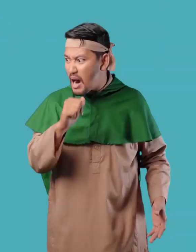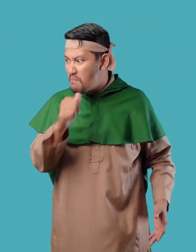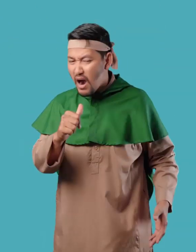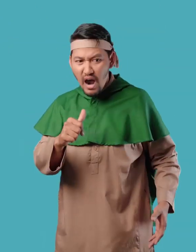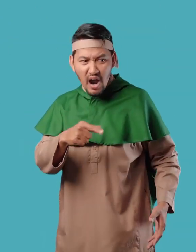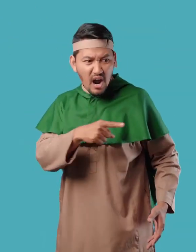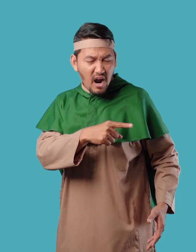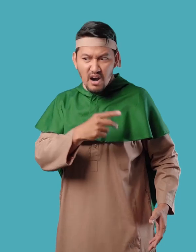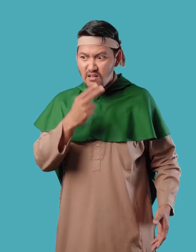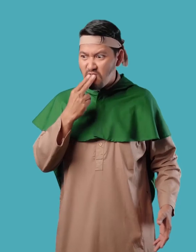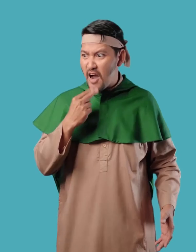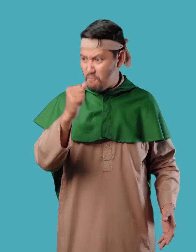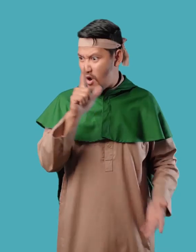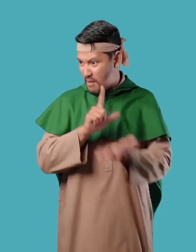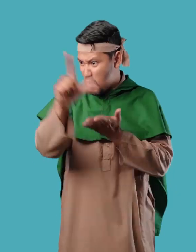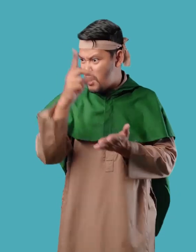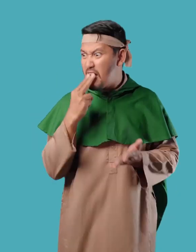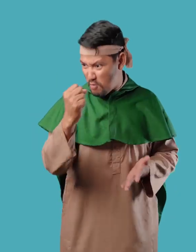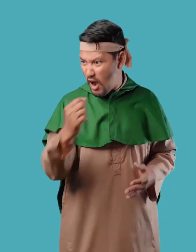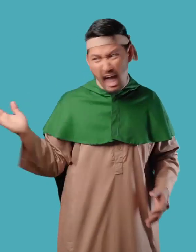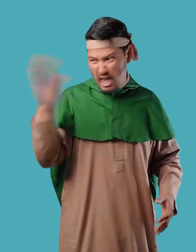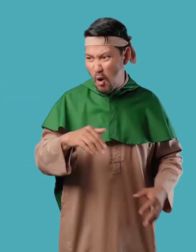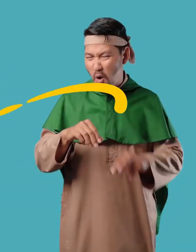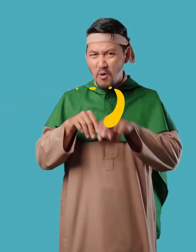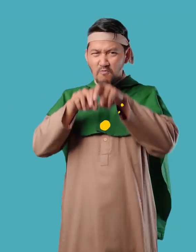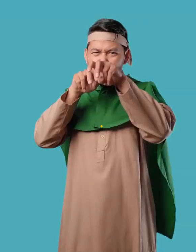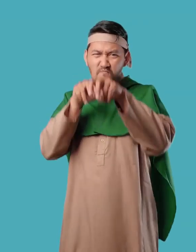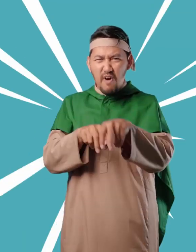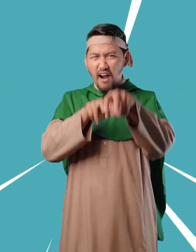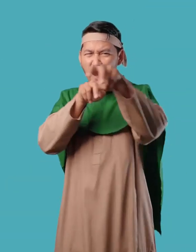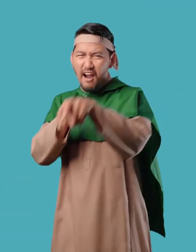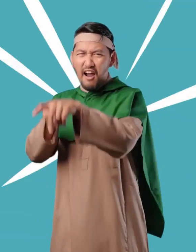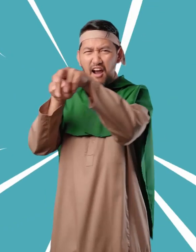Mereka berkata “Siapa yang menghancurkannya ayo kita lapor ke Raja Namrud!"